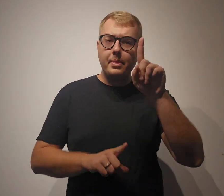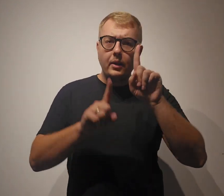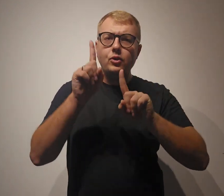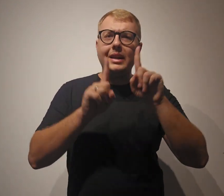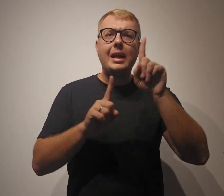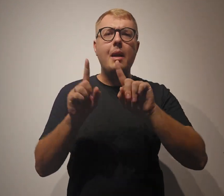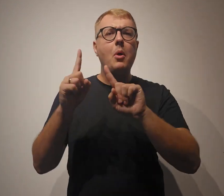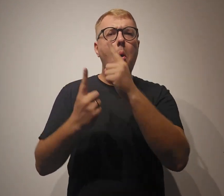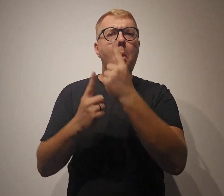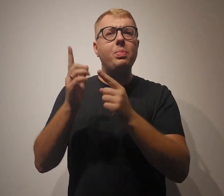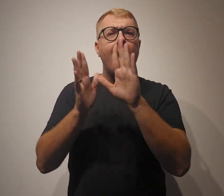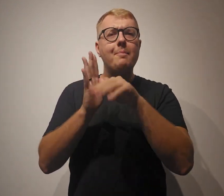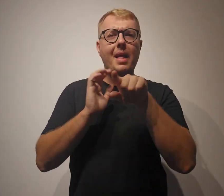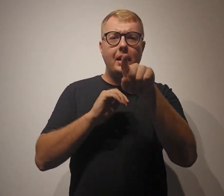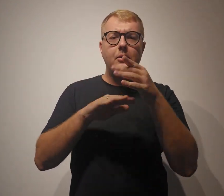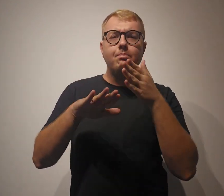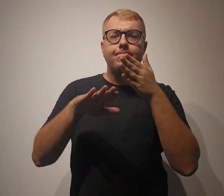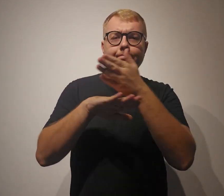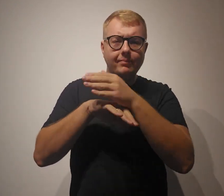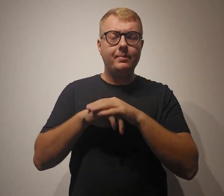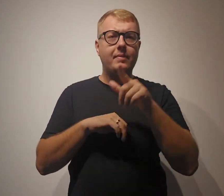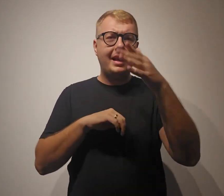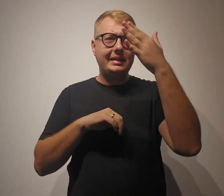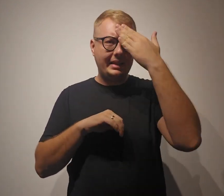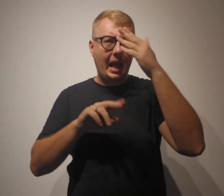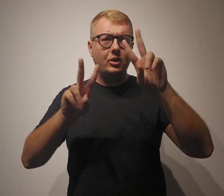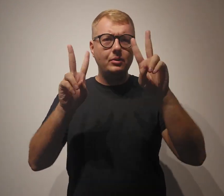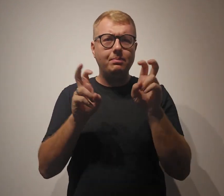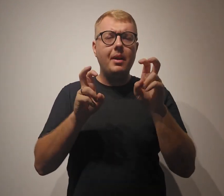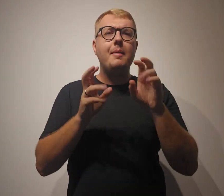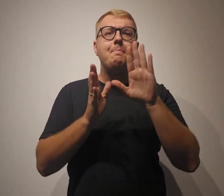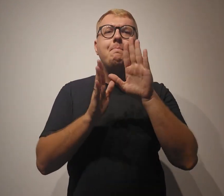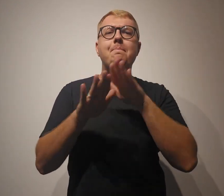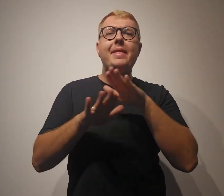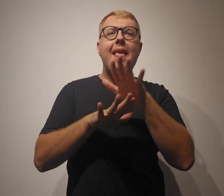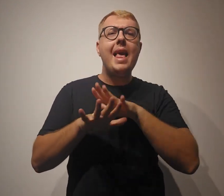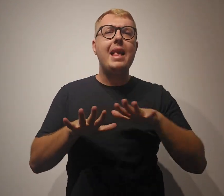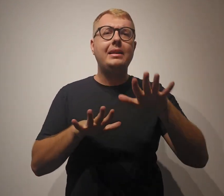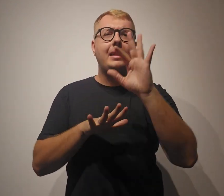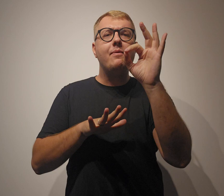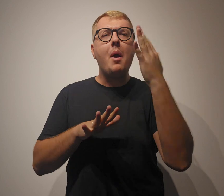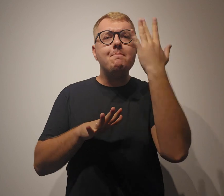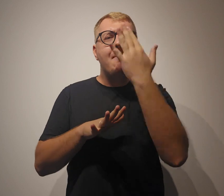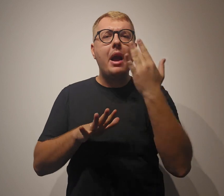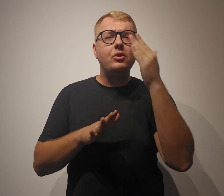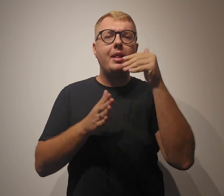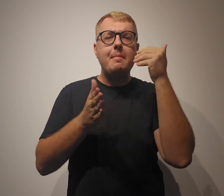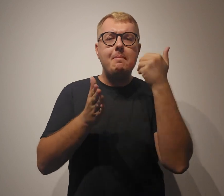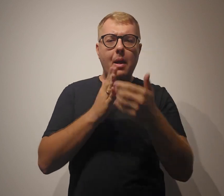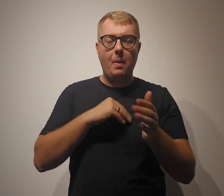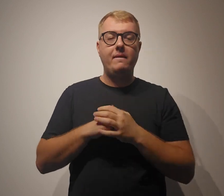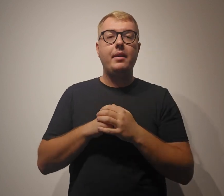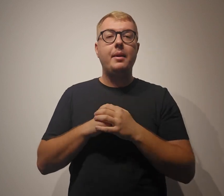Zaglądasz czasem do Huty? A znasz „Miejsce na marnowanie marzeń”?